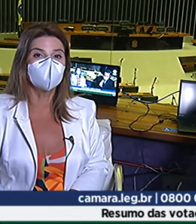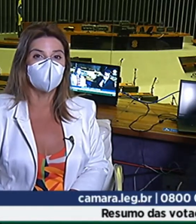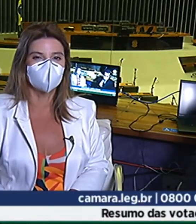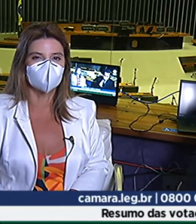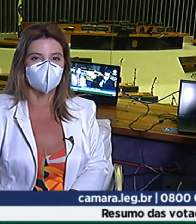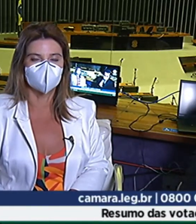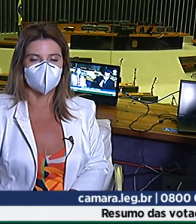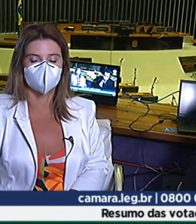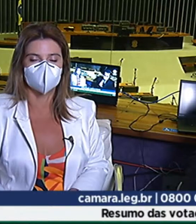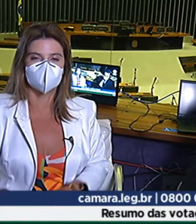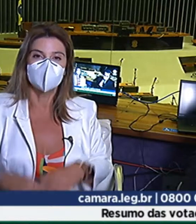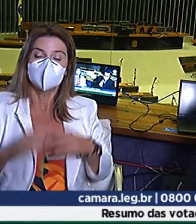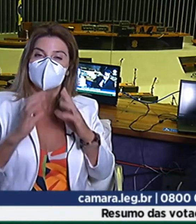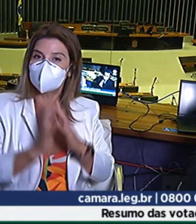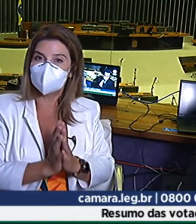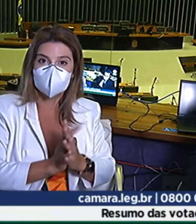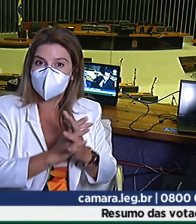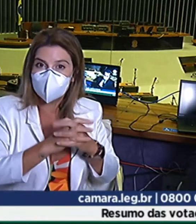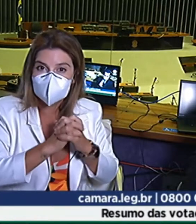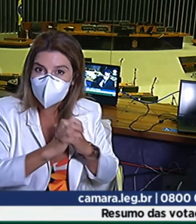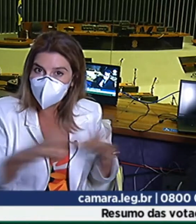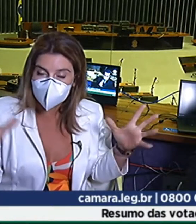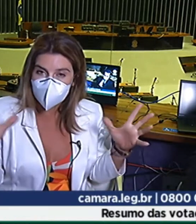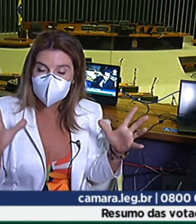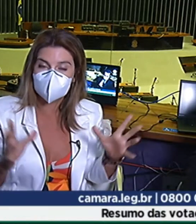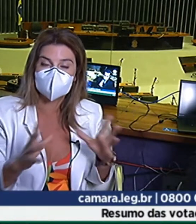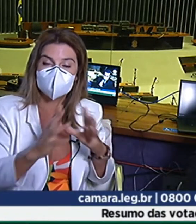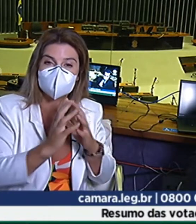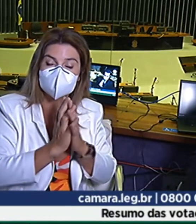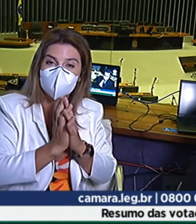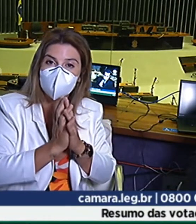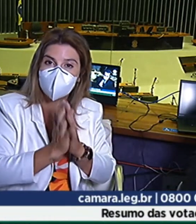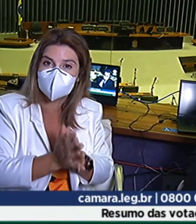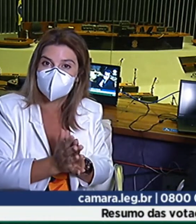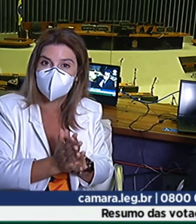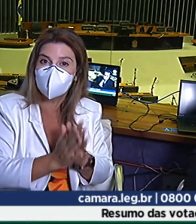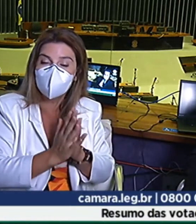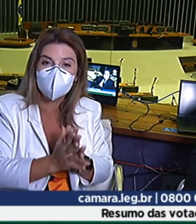GENTE ISSO FOI SÓ UMA IDEIA, VOCÊ QUISER SABER MAIS SOBRE ALGUMA APROVAÇÃO QUE ACONTECEU, ALGUM DEBATE QUE